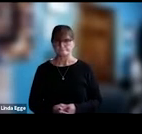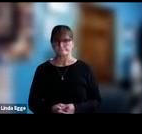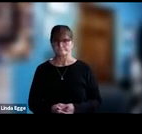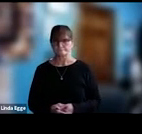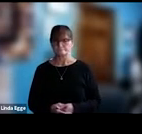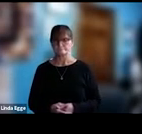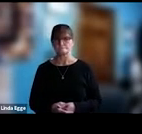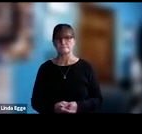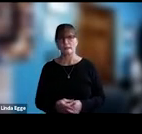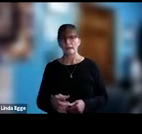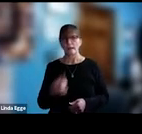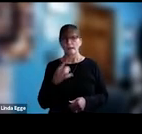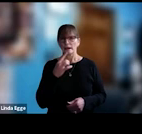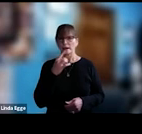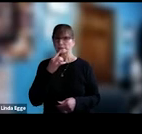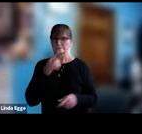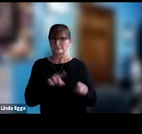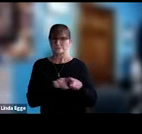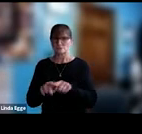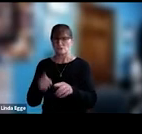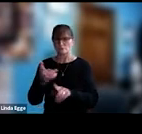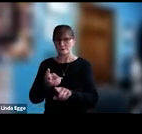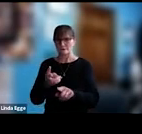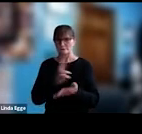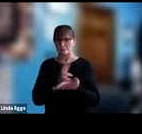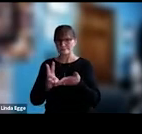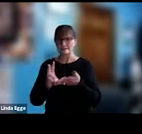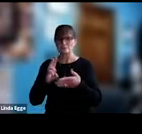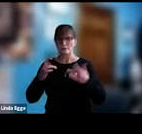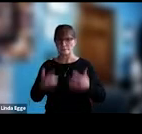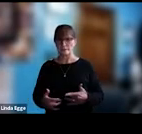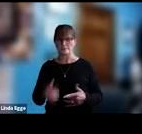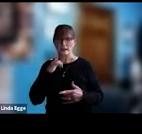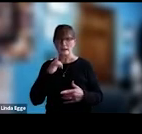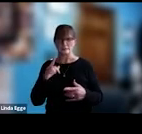Y ella dijo que durante esas seis semanas su depresión empeoró y su estado de ánimo ansioso continuó.